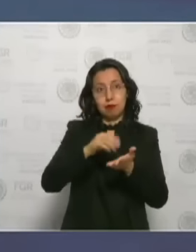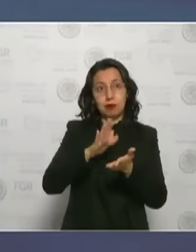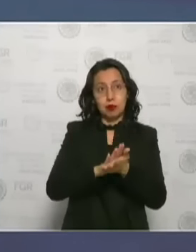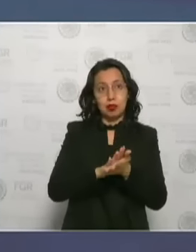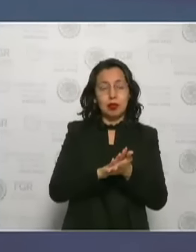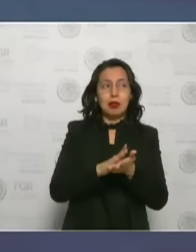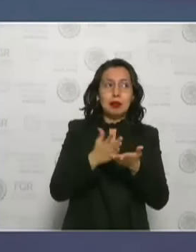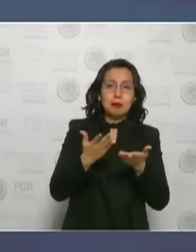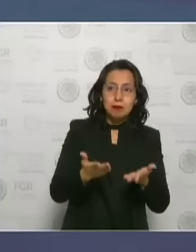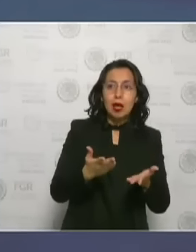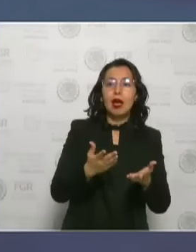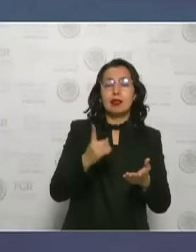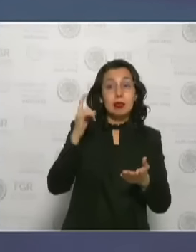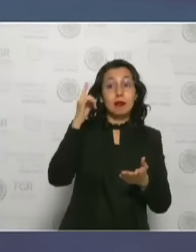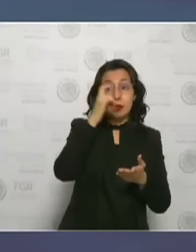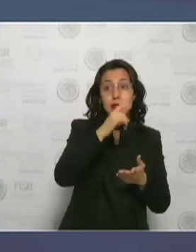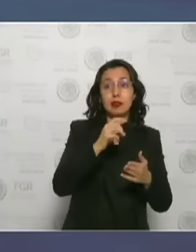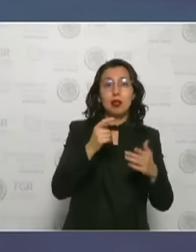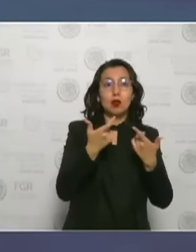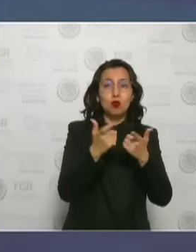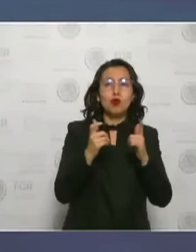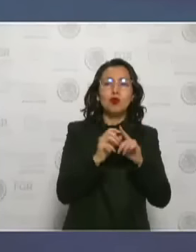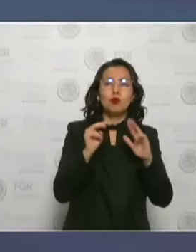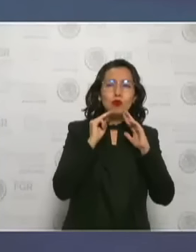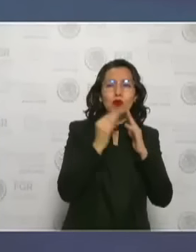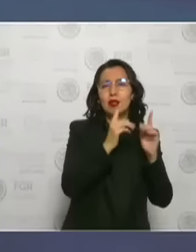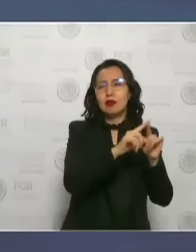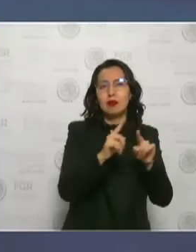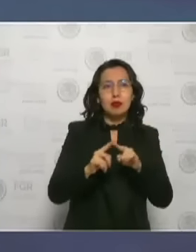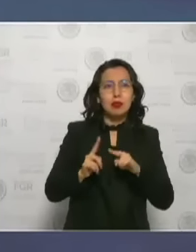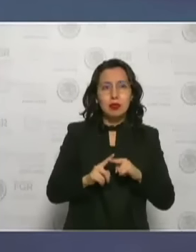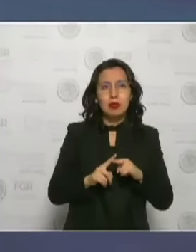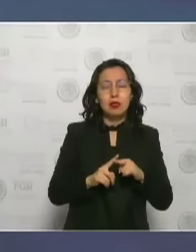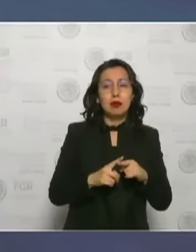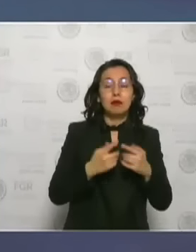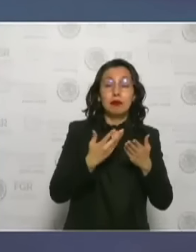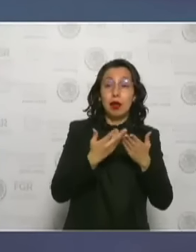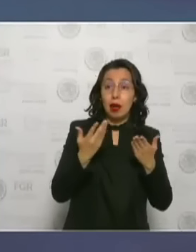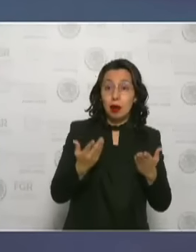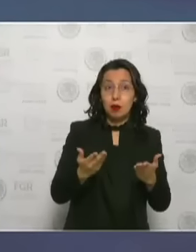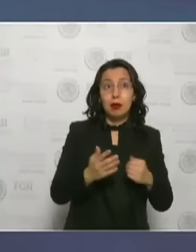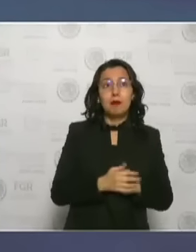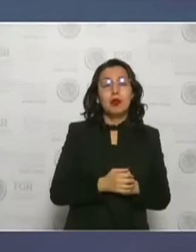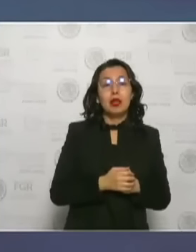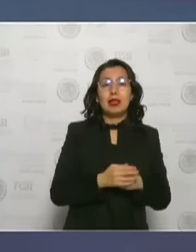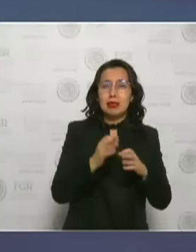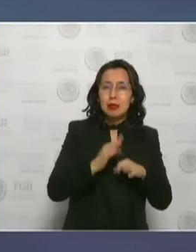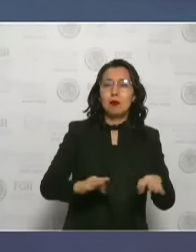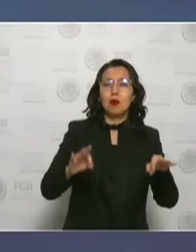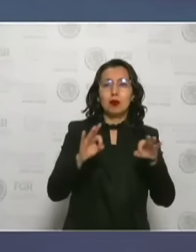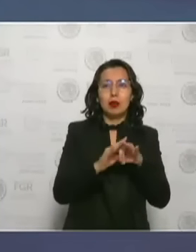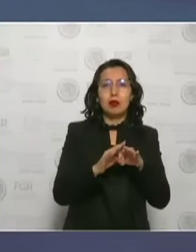criminal que desafía nuestra cohesión social. Ante este panorama, la Procuración de Justicia